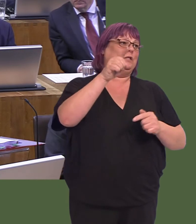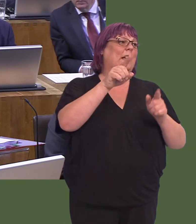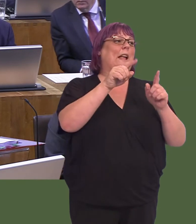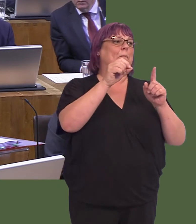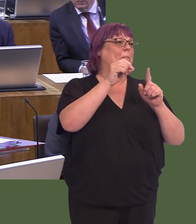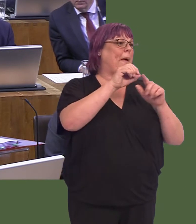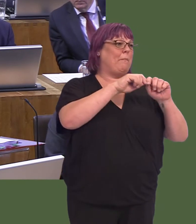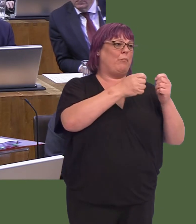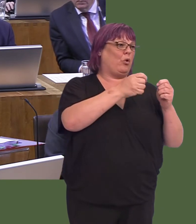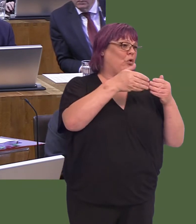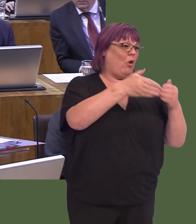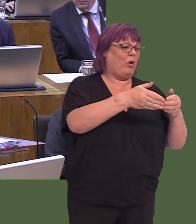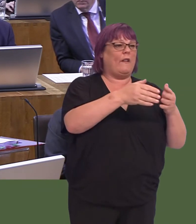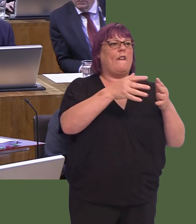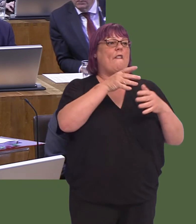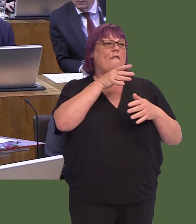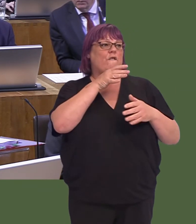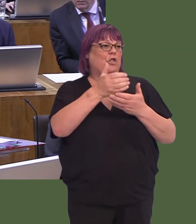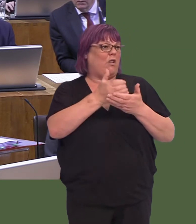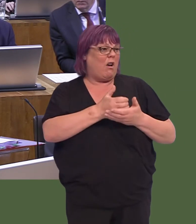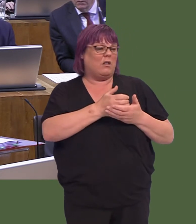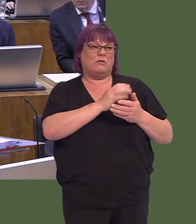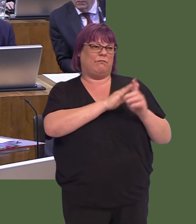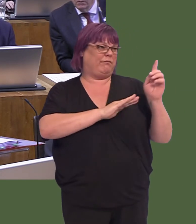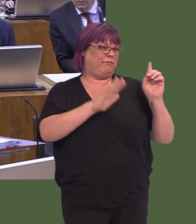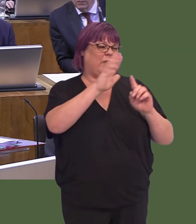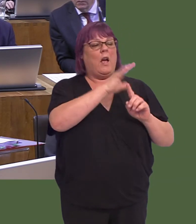Rwy'n cofio'r amser lle roedd yna dollau yng Nghaergybi.